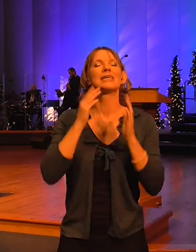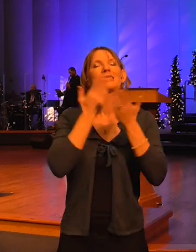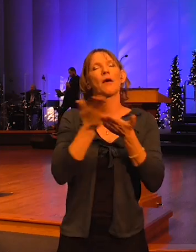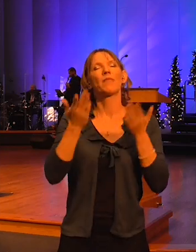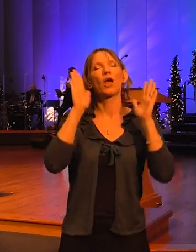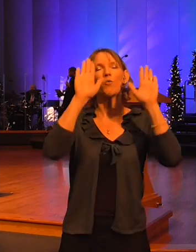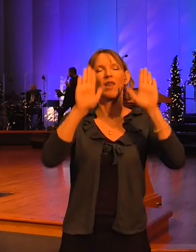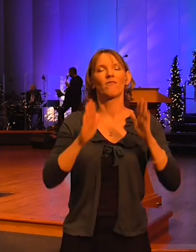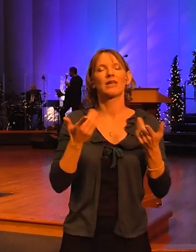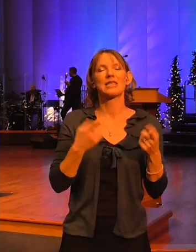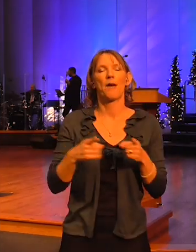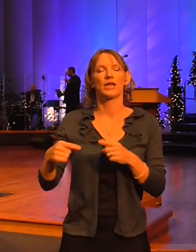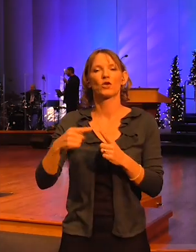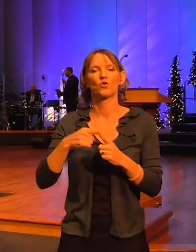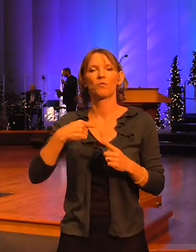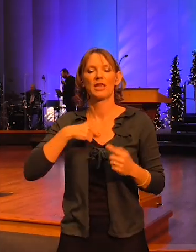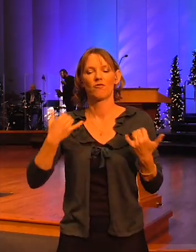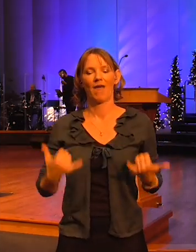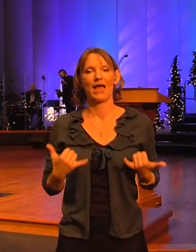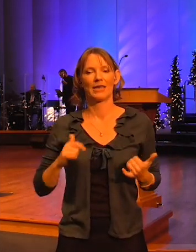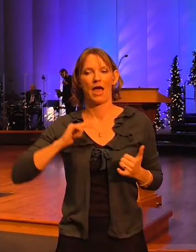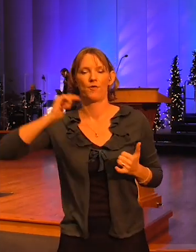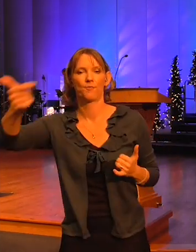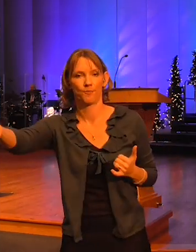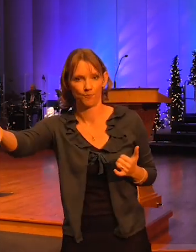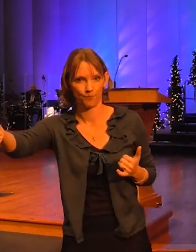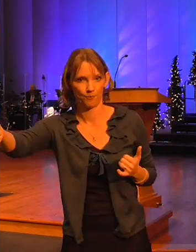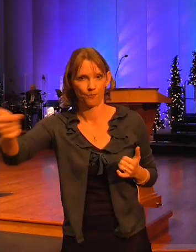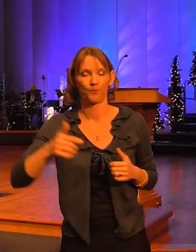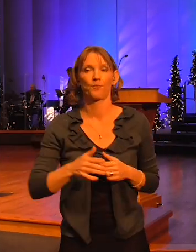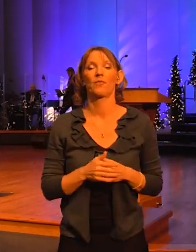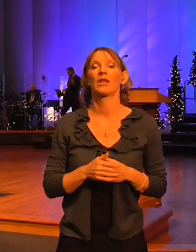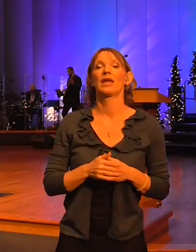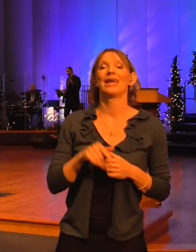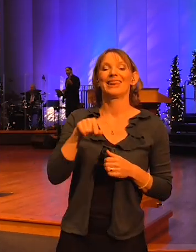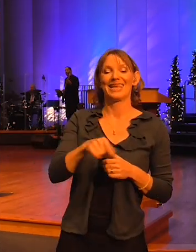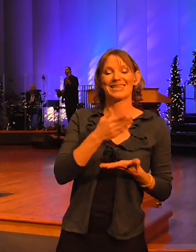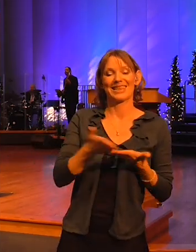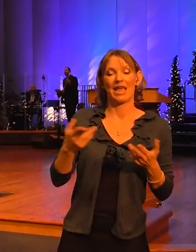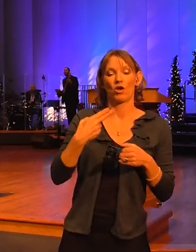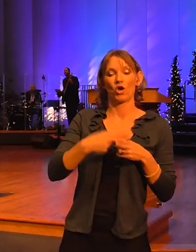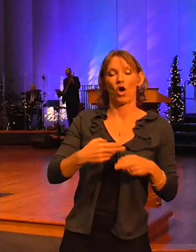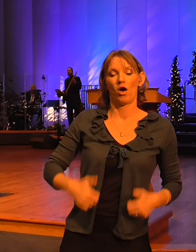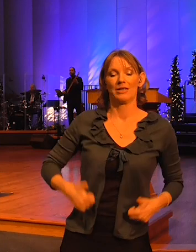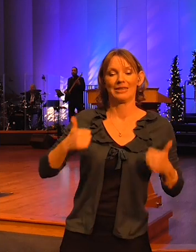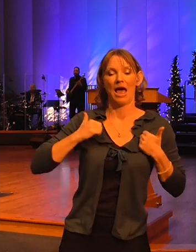algo maravilloso está sucediendo ahora es esta cosa llamada vida cosa llamada vida la vida está en